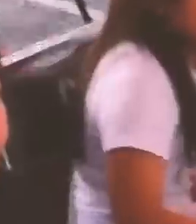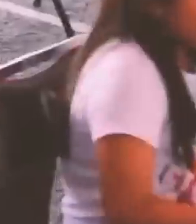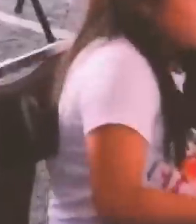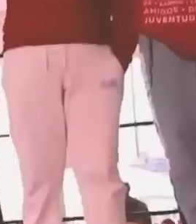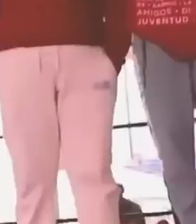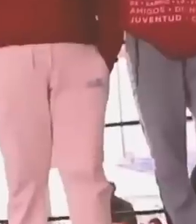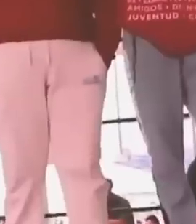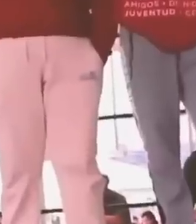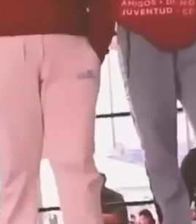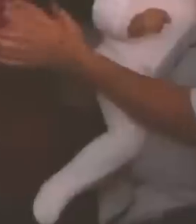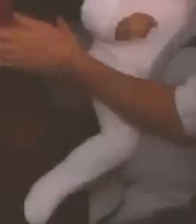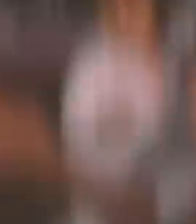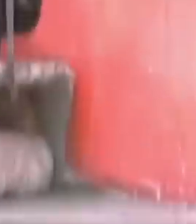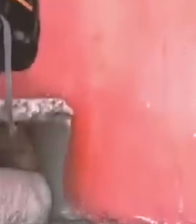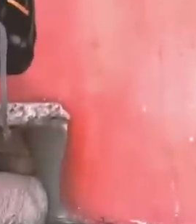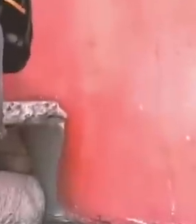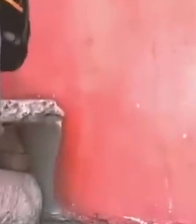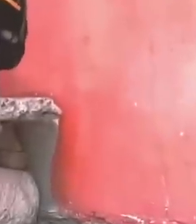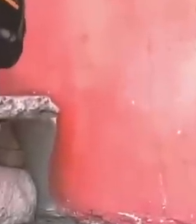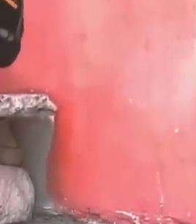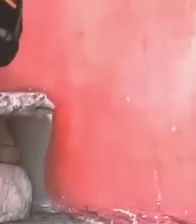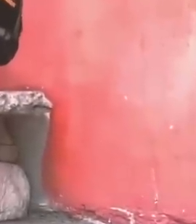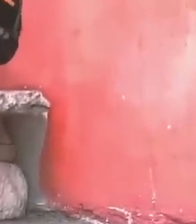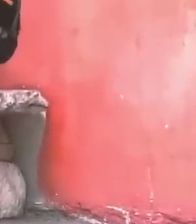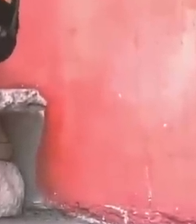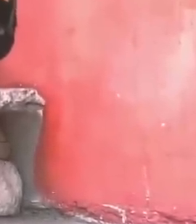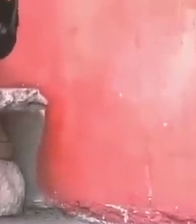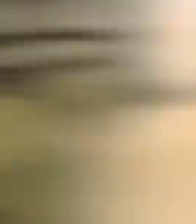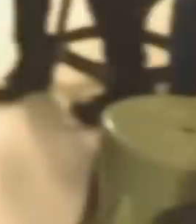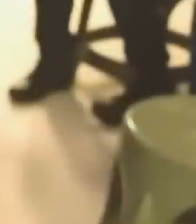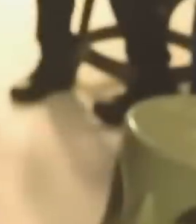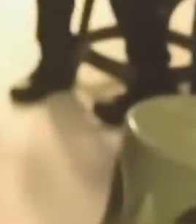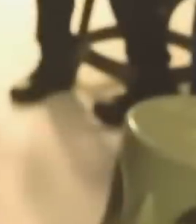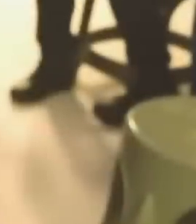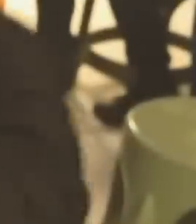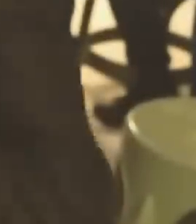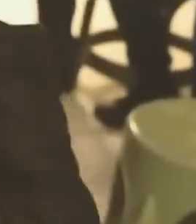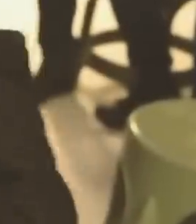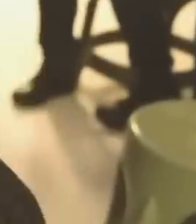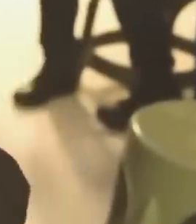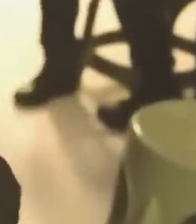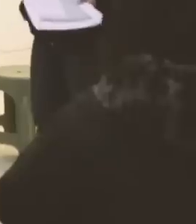delincuencia con la estrategia de construcción de paz también se impulsa la participación